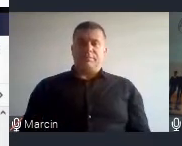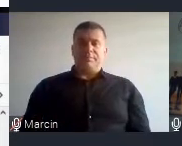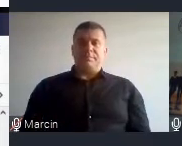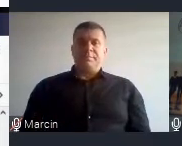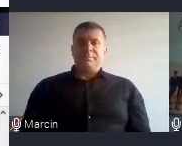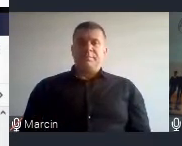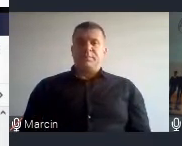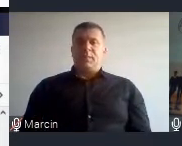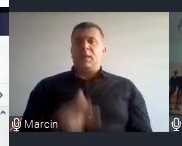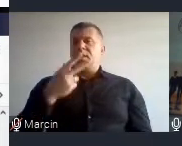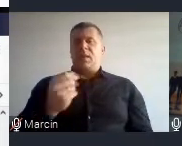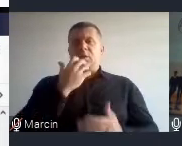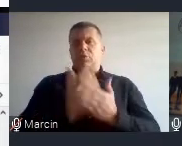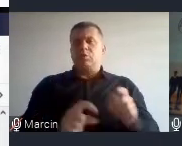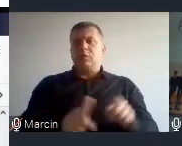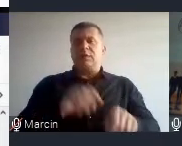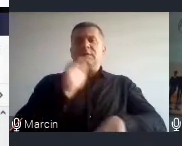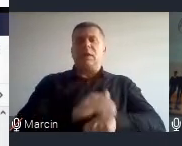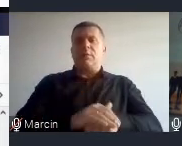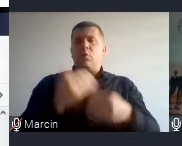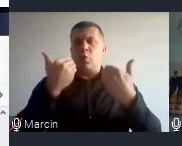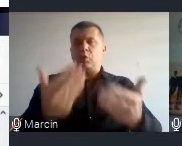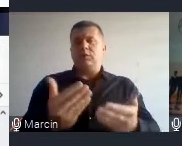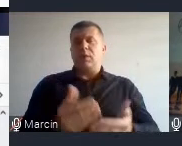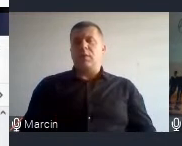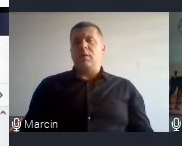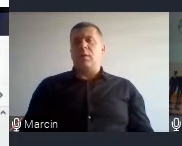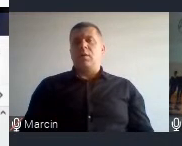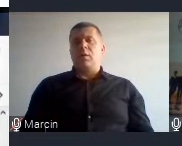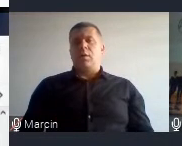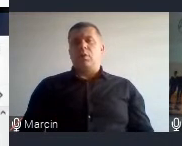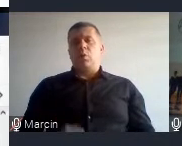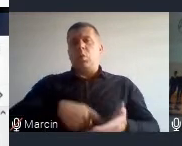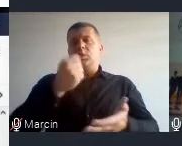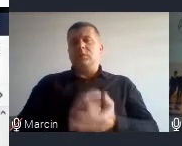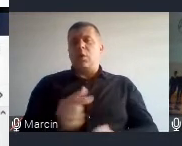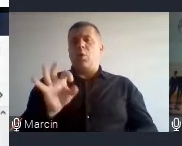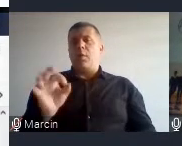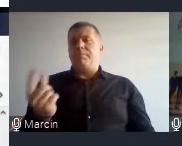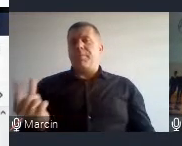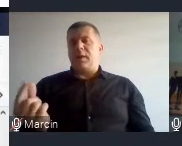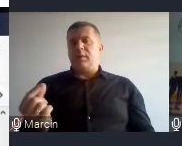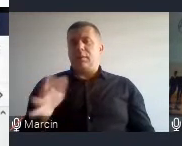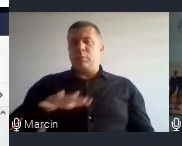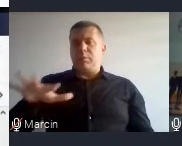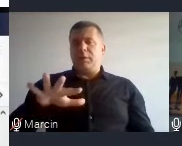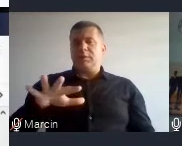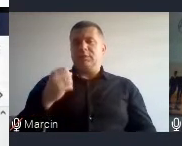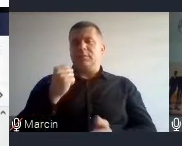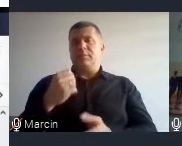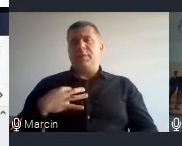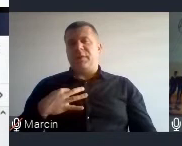Nie stosuje się w zamówieniach udzielanych przez Beneficjentów w trybie określonym w ustawie o partnerstwie publiczno – prywatnym